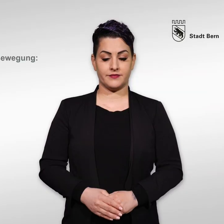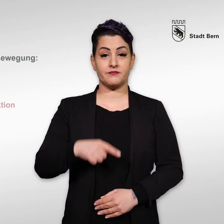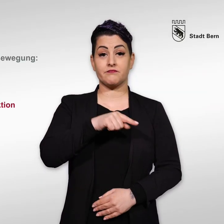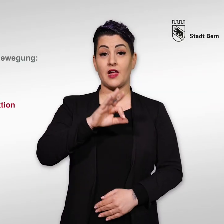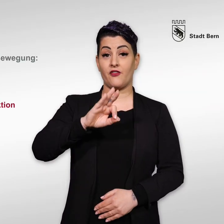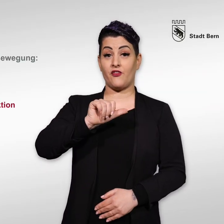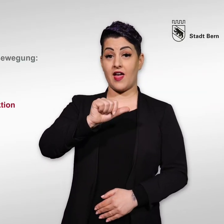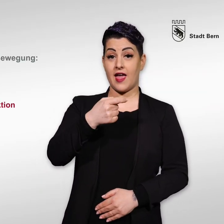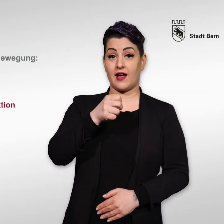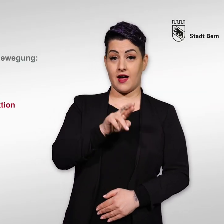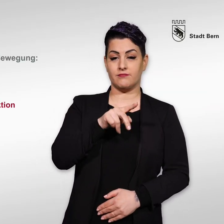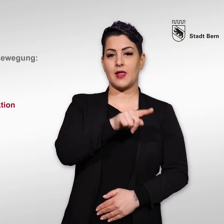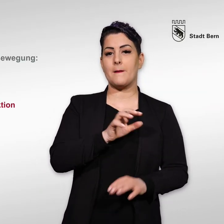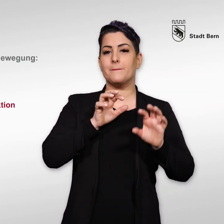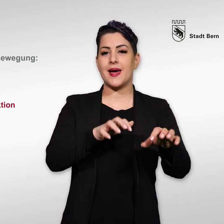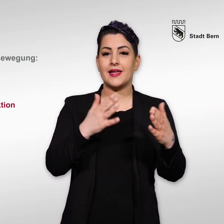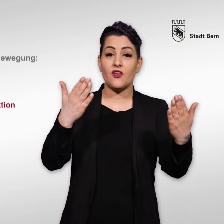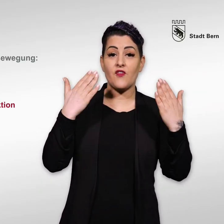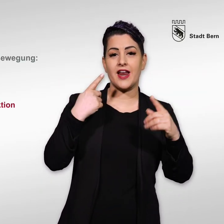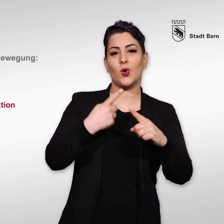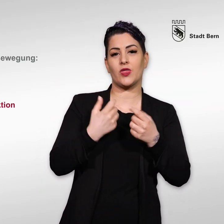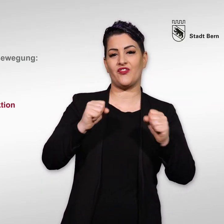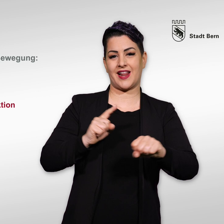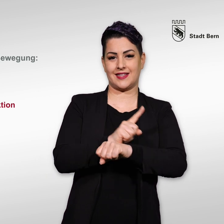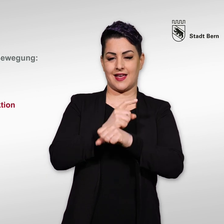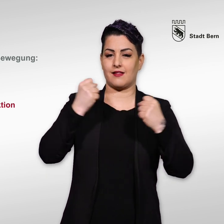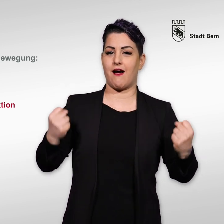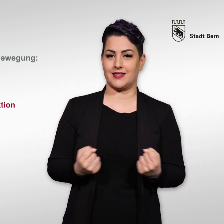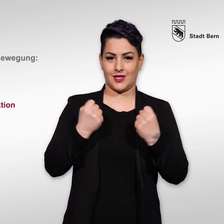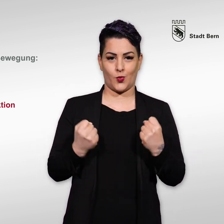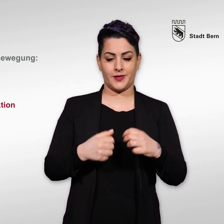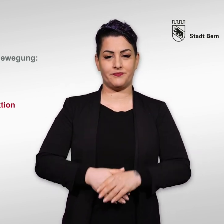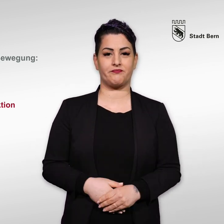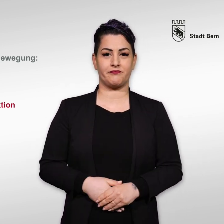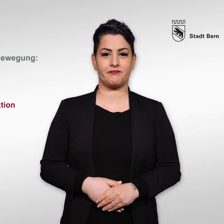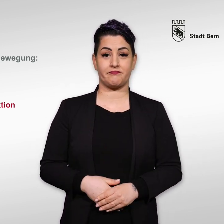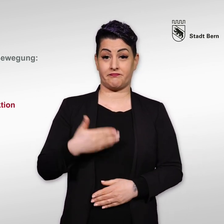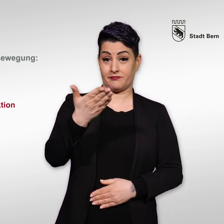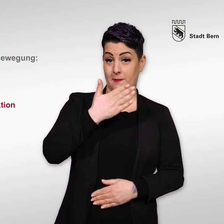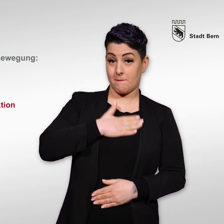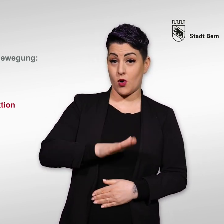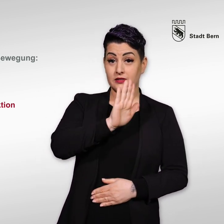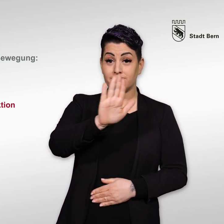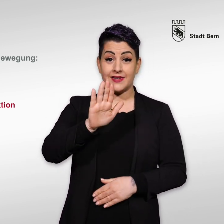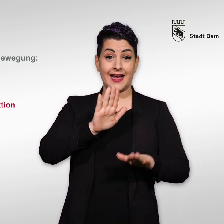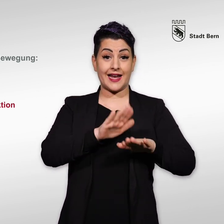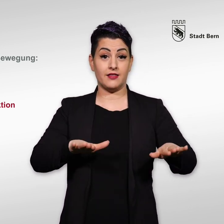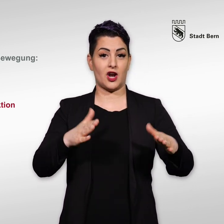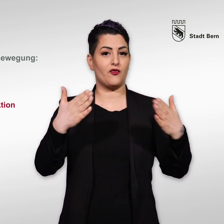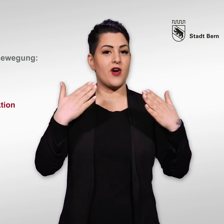Fäger: Berner Ferien- und Freizeitaktion Möchten Sie, dass Ihre Kinder in den Ferien